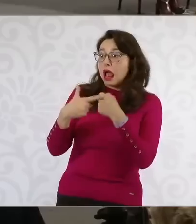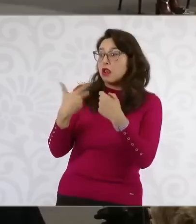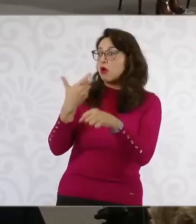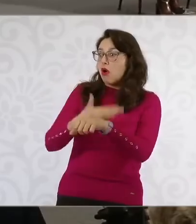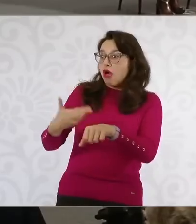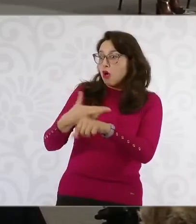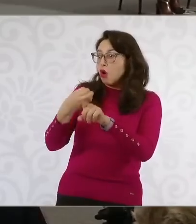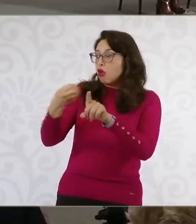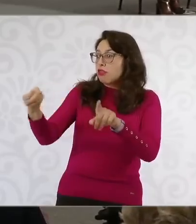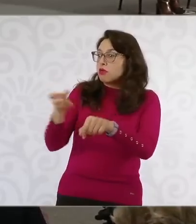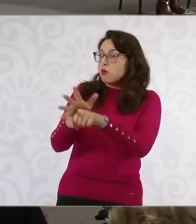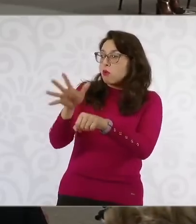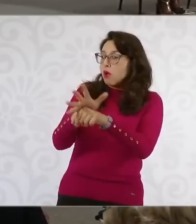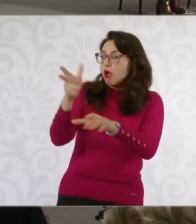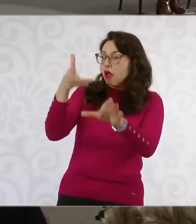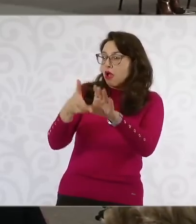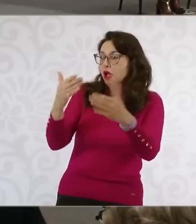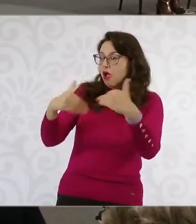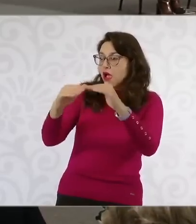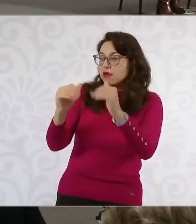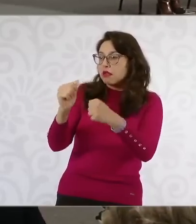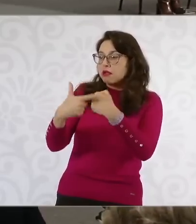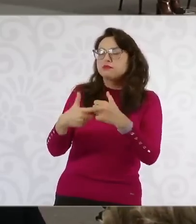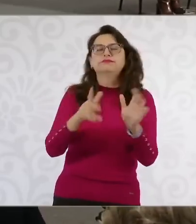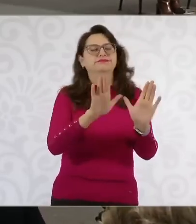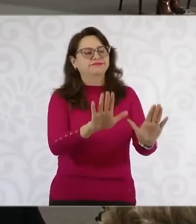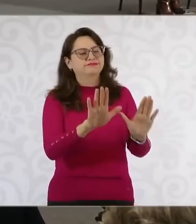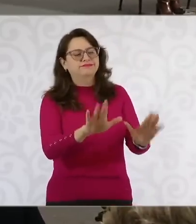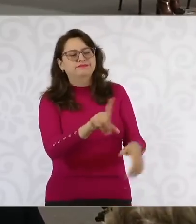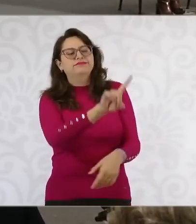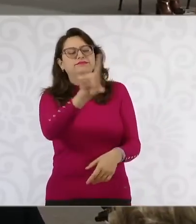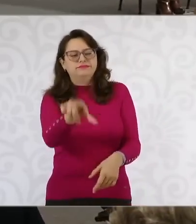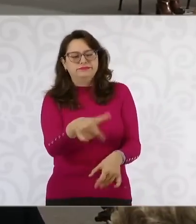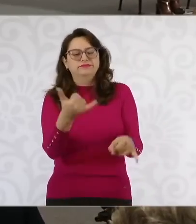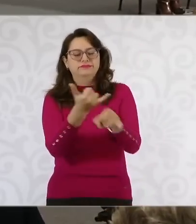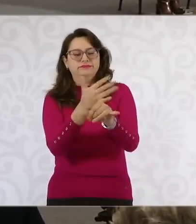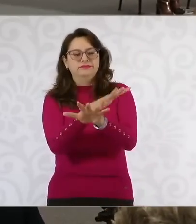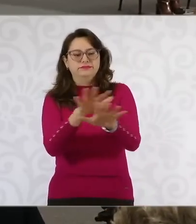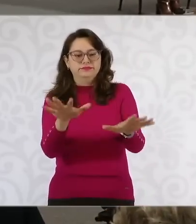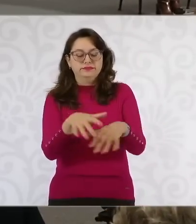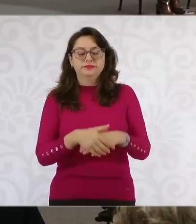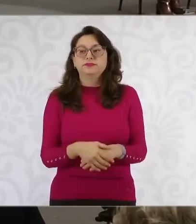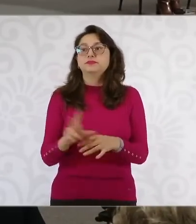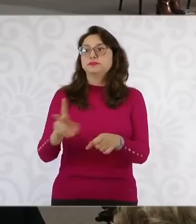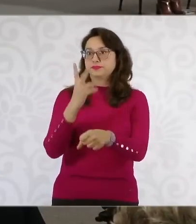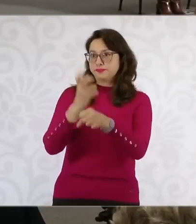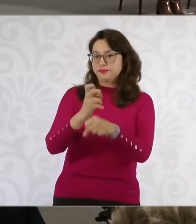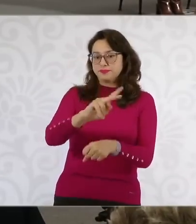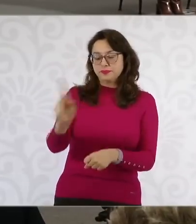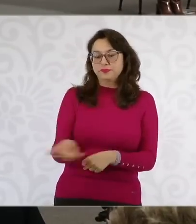segunda pregunta Hace unos días creo que fue el 30 de diciembre trabajadores del viaducto elevado